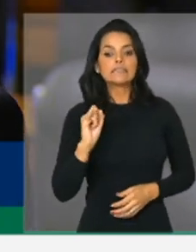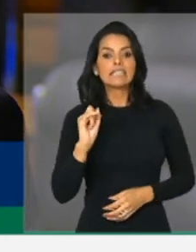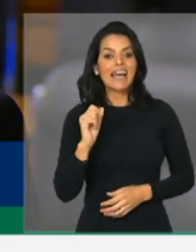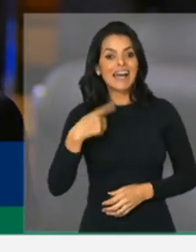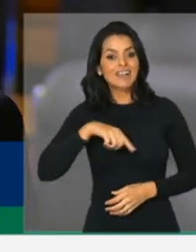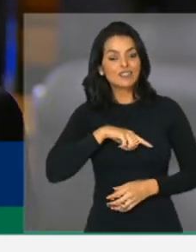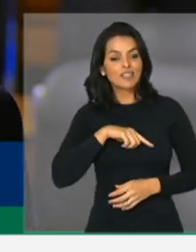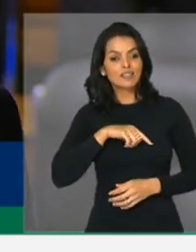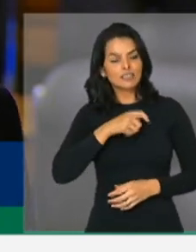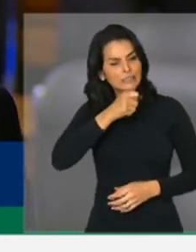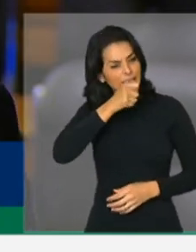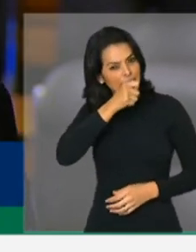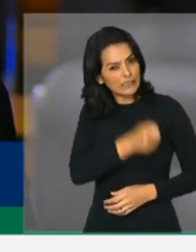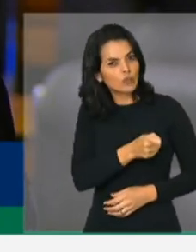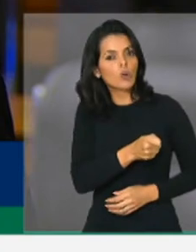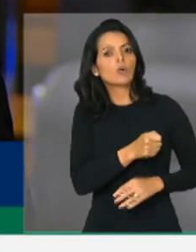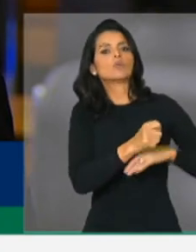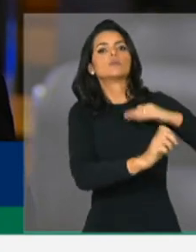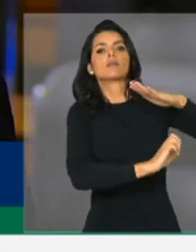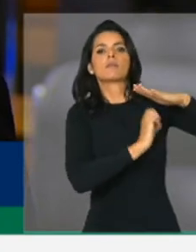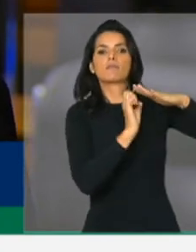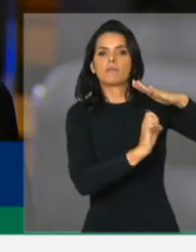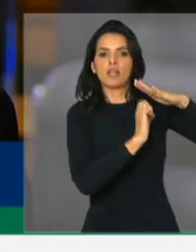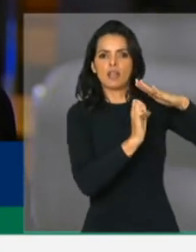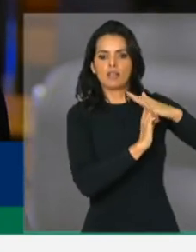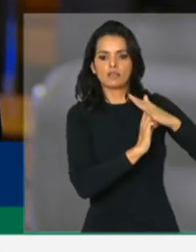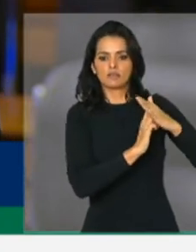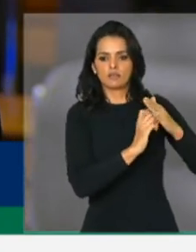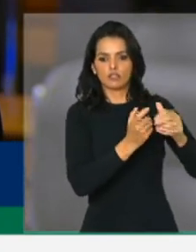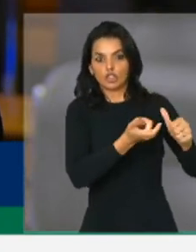VÃO CONSEGUIR LIMPAR ESSES RECURSOS E VAMOS VER, ELAS